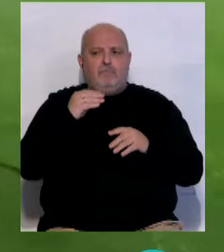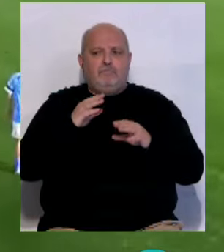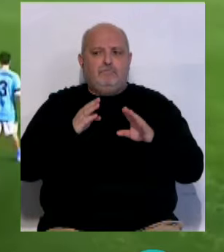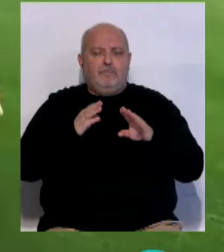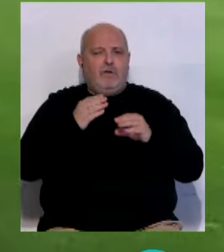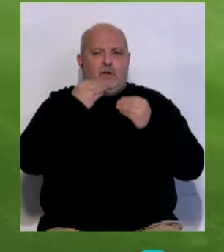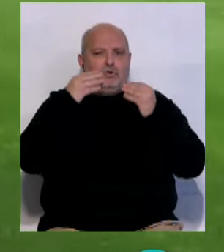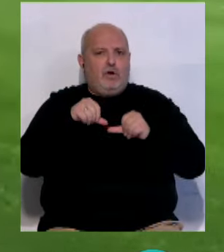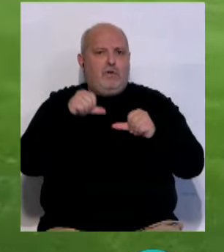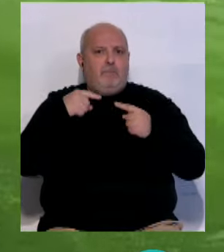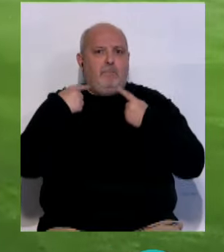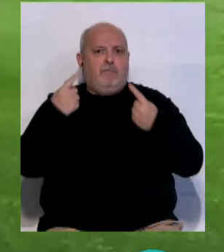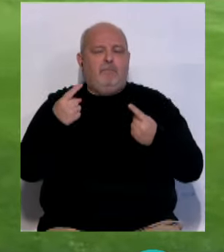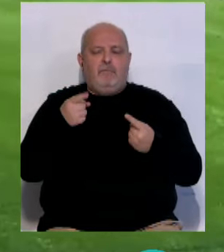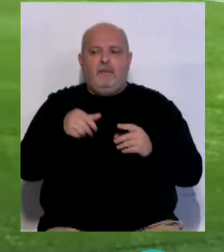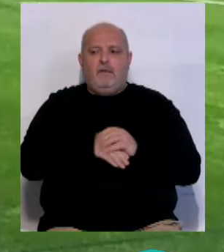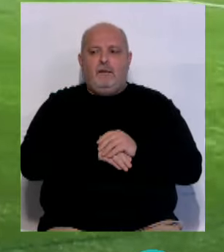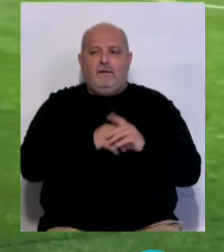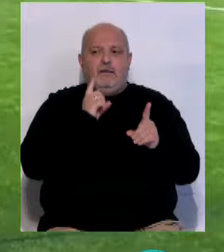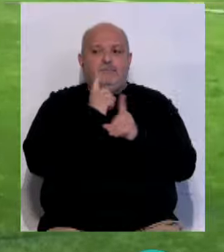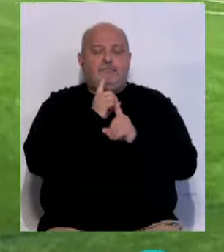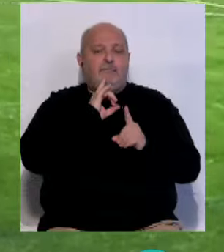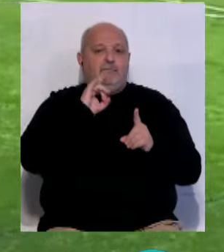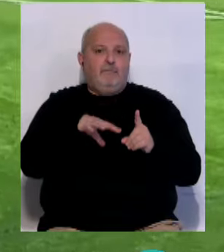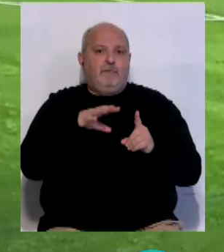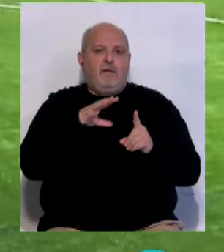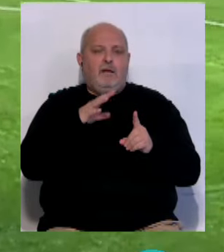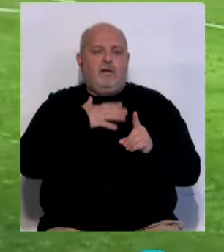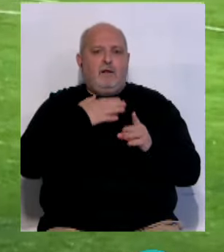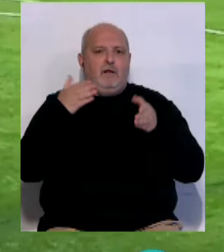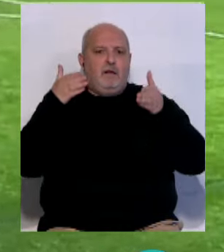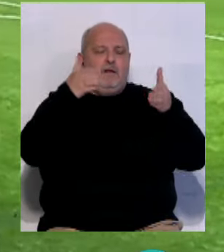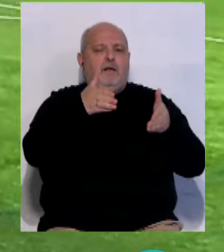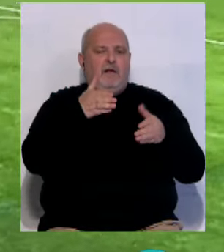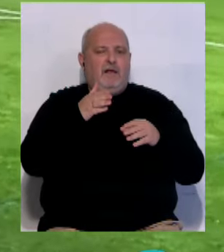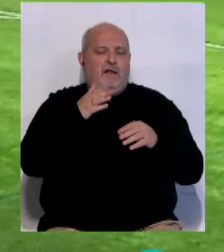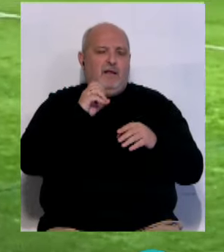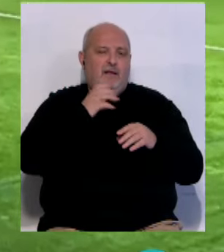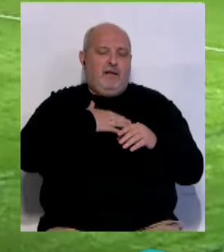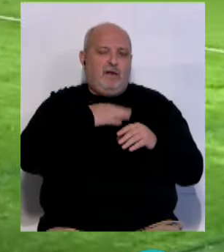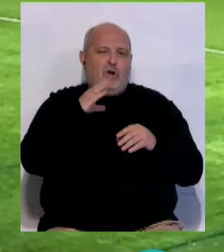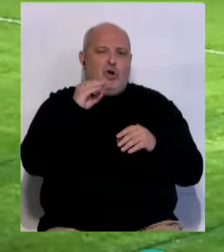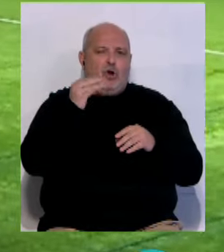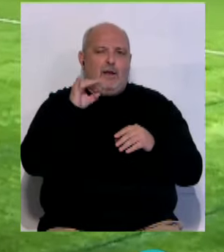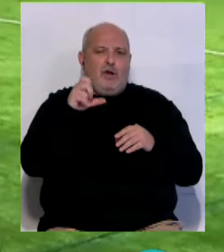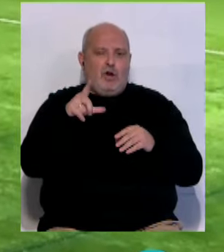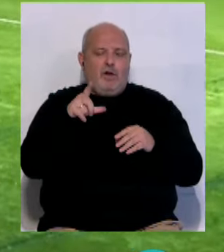histórico lo hacía enfrentándose e imponiéndose a domicilio al antiguo co quirol el cartea por un